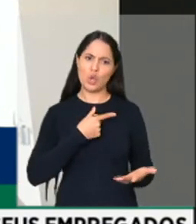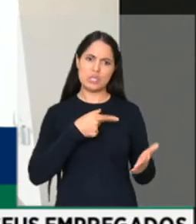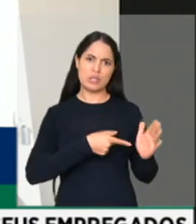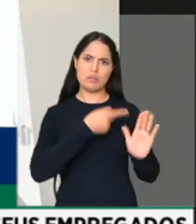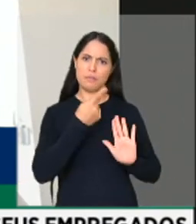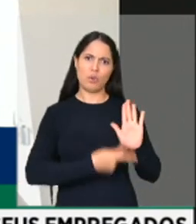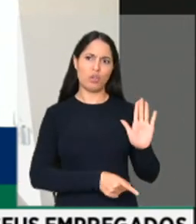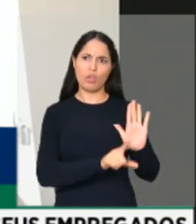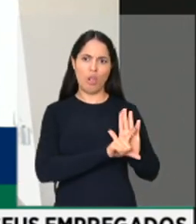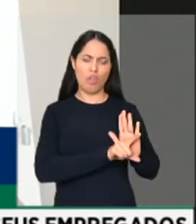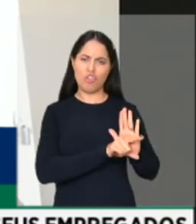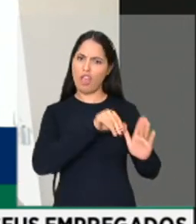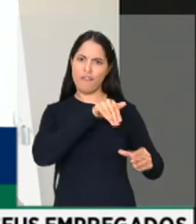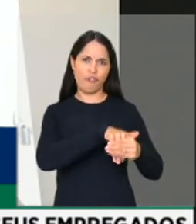VOTARMOS ESSA MATÉRIA QUE ESTÁ CARACTERIZADA COMO